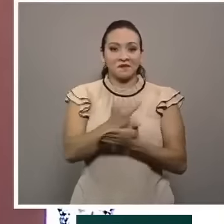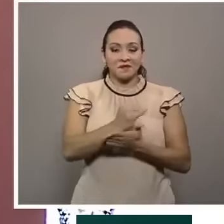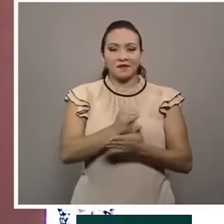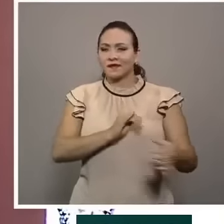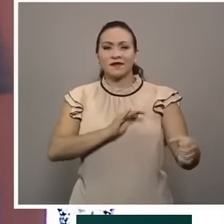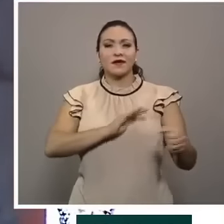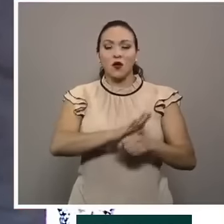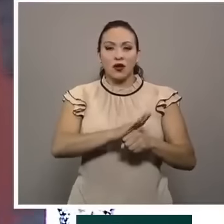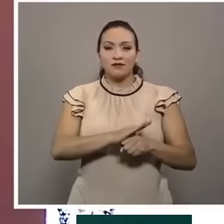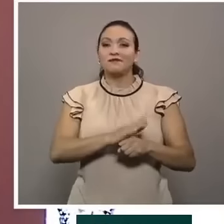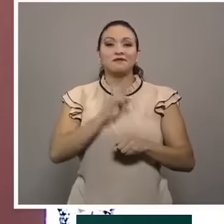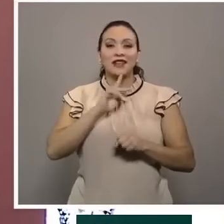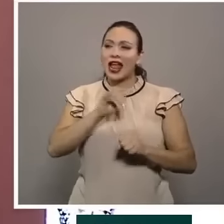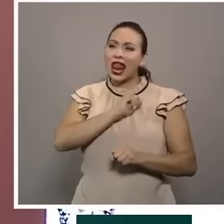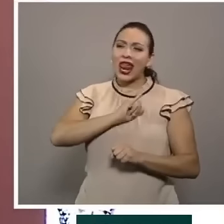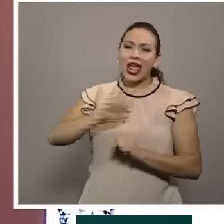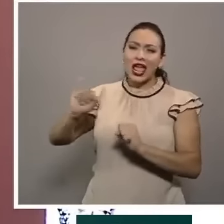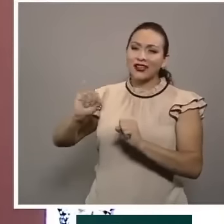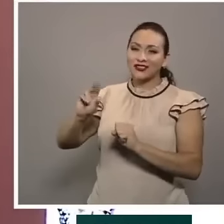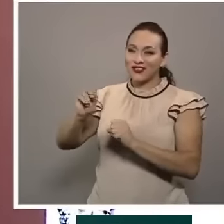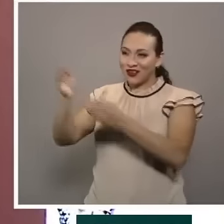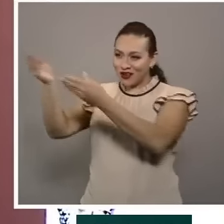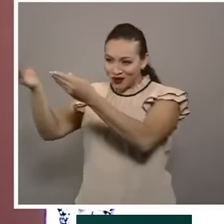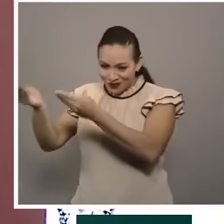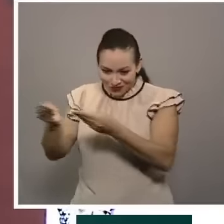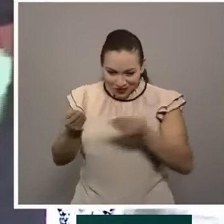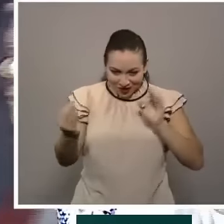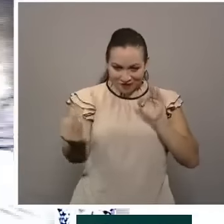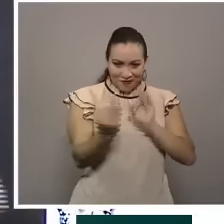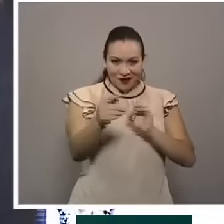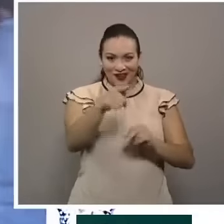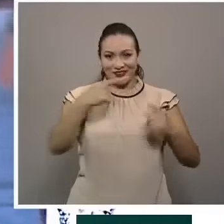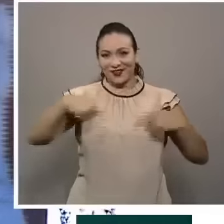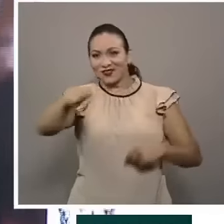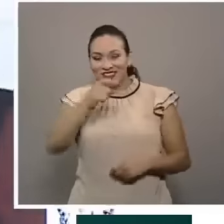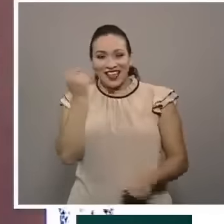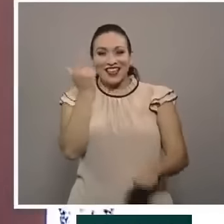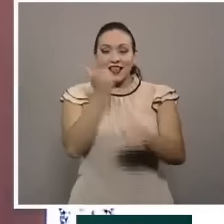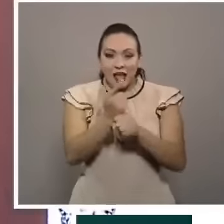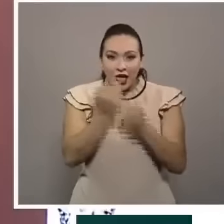justicia al territorio. Que ustedes vean que somos de carne y hueso,